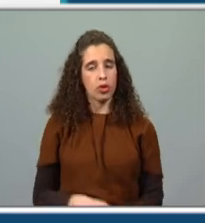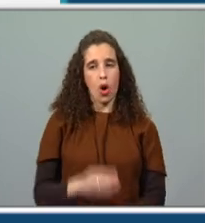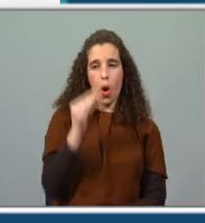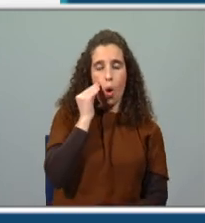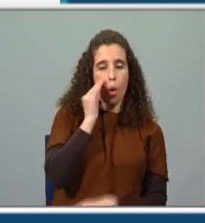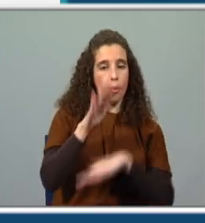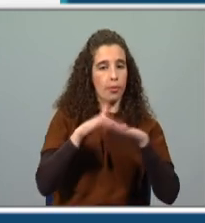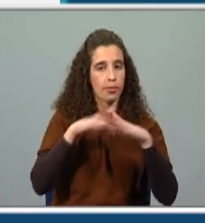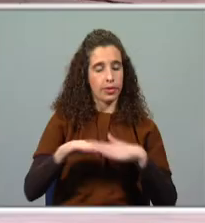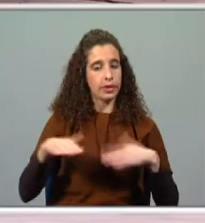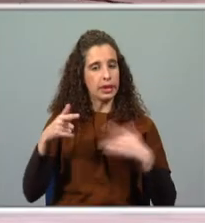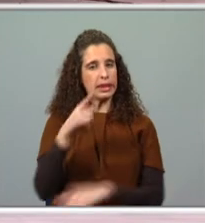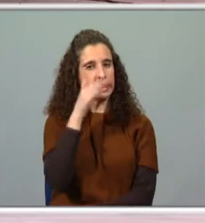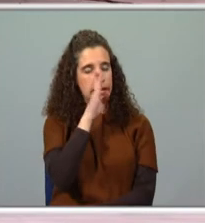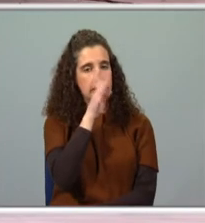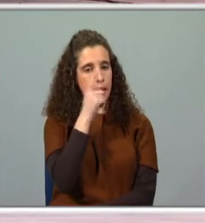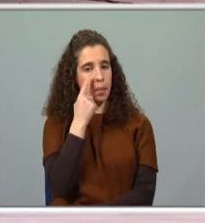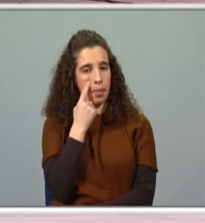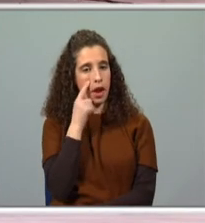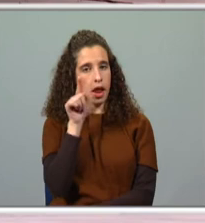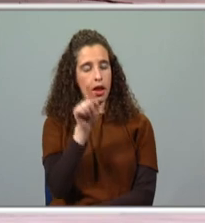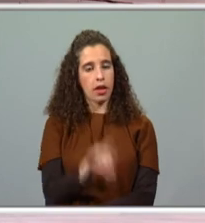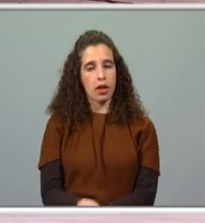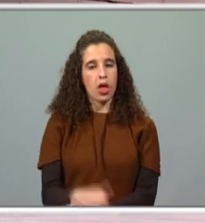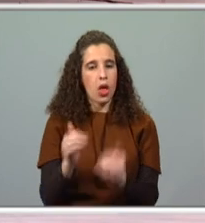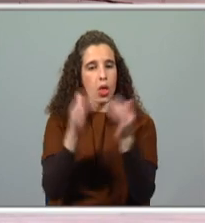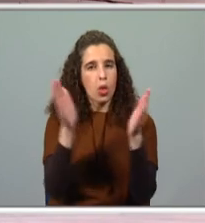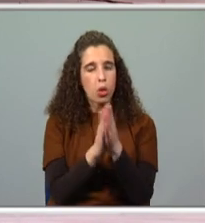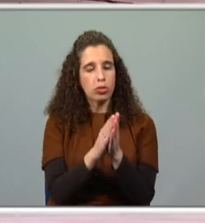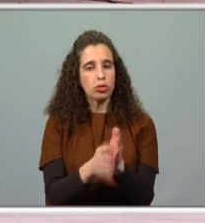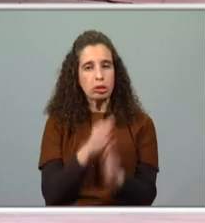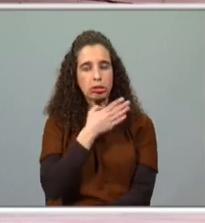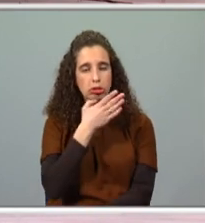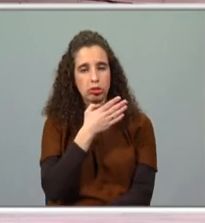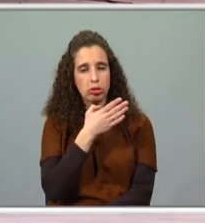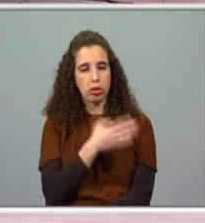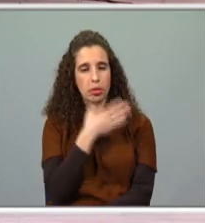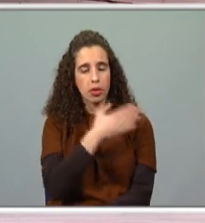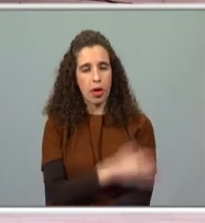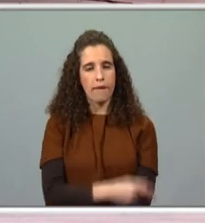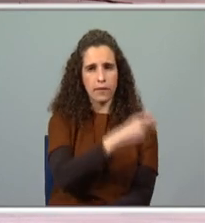fazemos e se repararem temos ali tudo indicado com frases curtas e muito 我們有，如果您注意到我們擁有一切用短句和非常表示